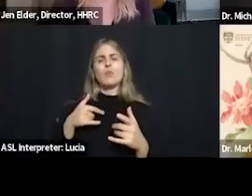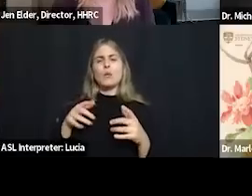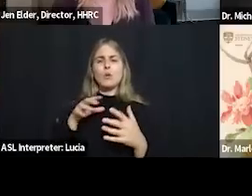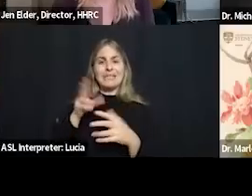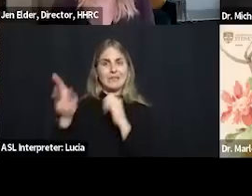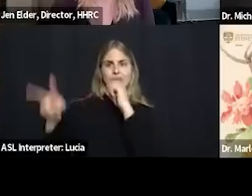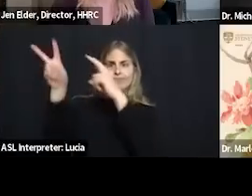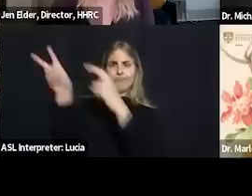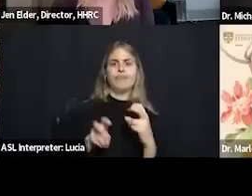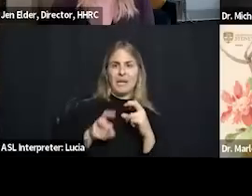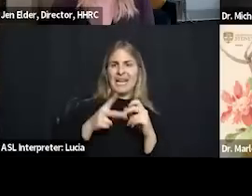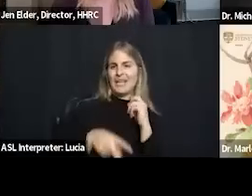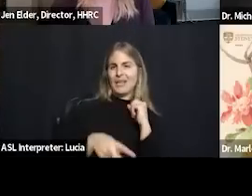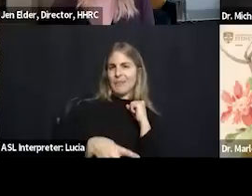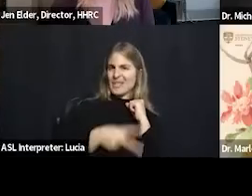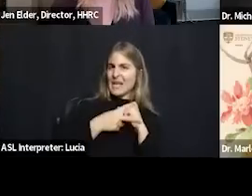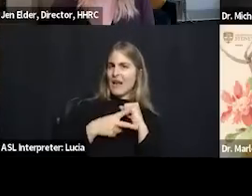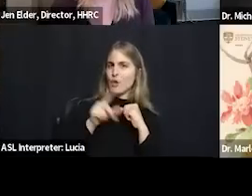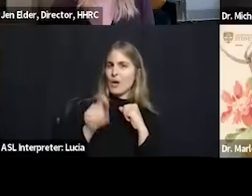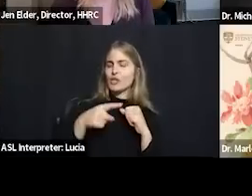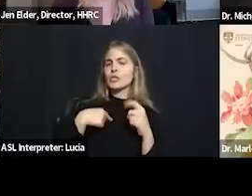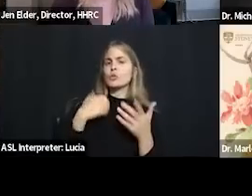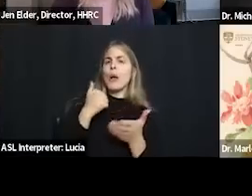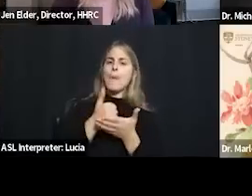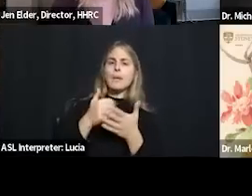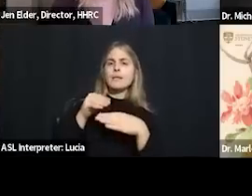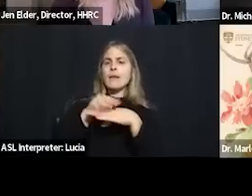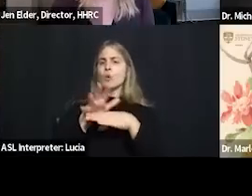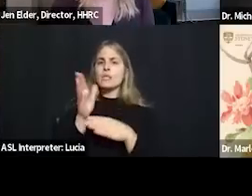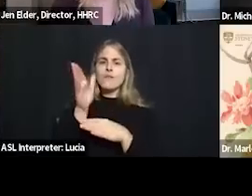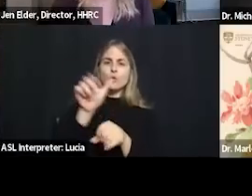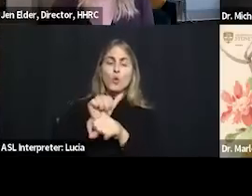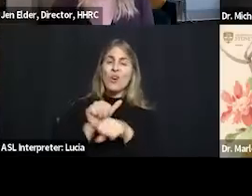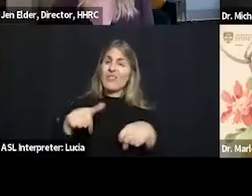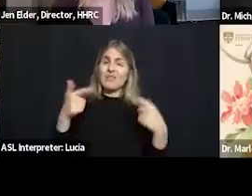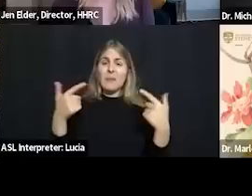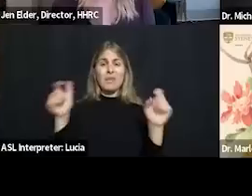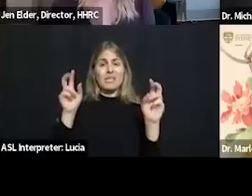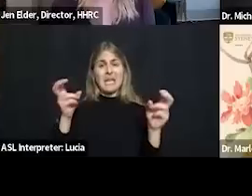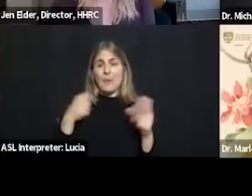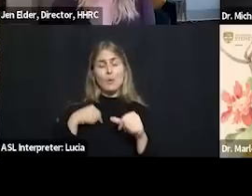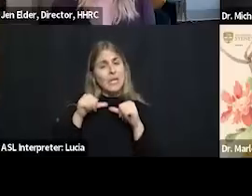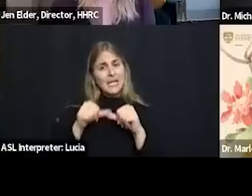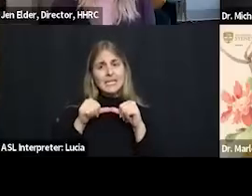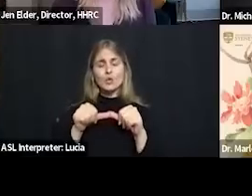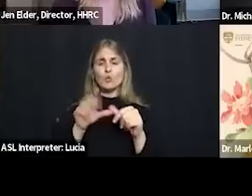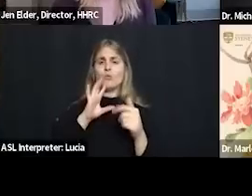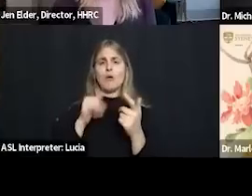y las usaremos para informar trabajos futuros. Porque, de nuevo, creo que este es un gran tema en el que podríamos seguir trabajando.